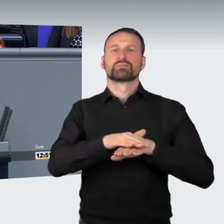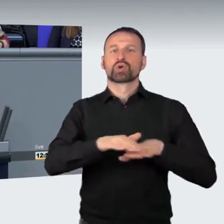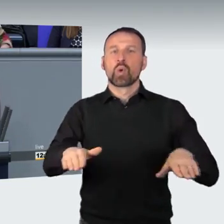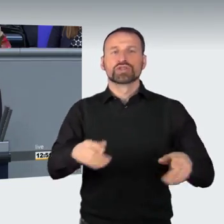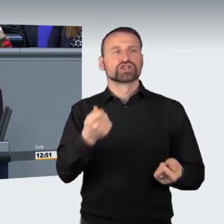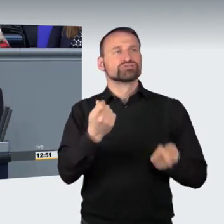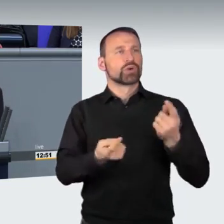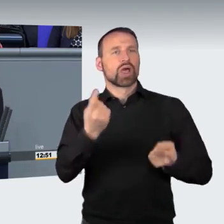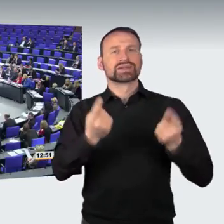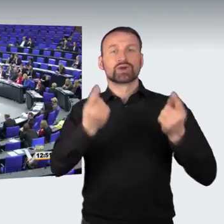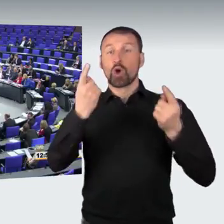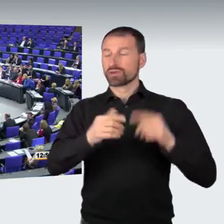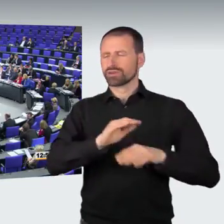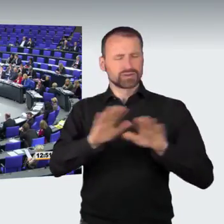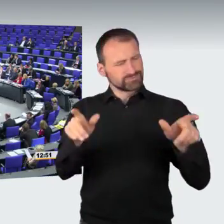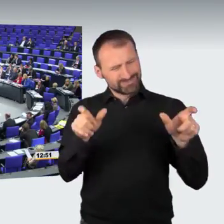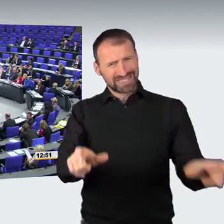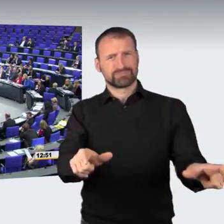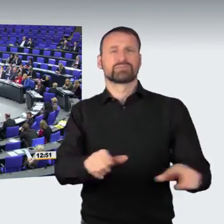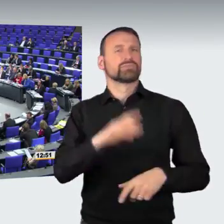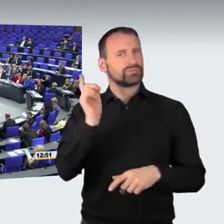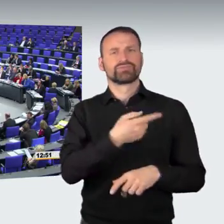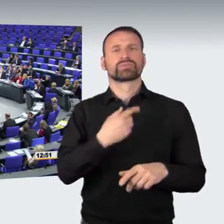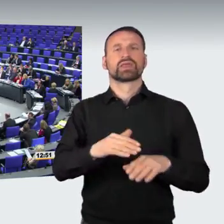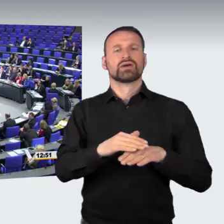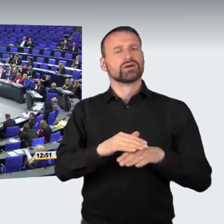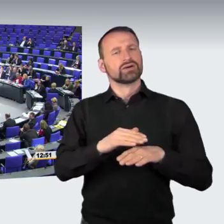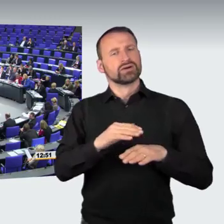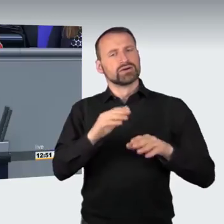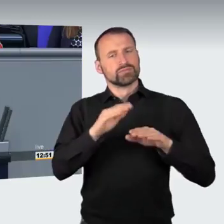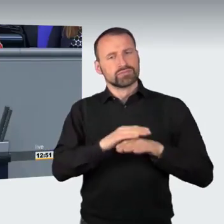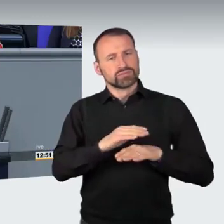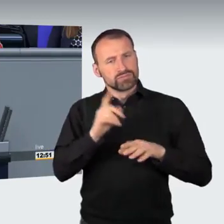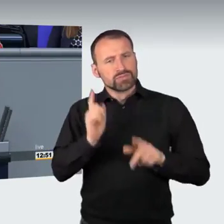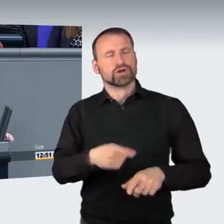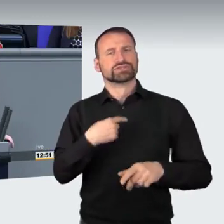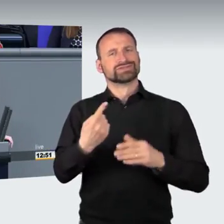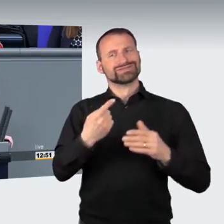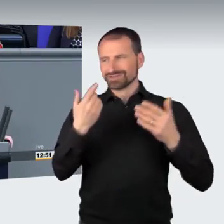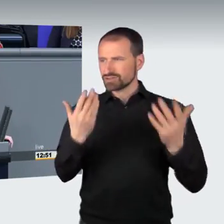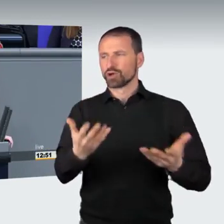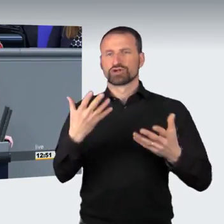und Bodenwertsteigerungen umzulegen für mehr kommunalen und sozialen Wohnungsbau. Diese Umlage würde wirklich Sinn machen.